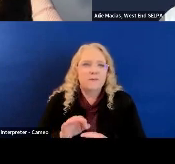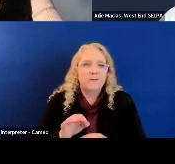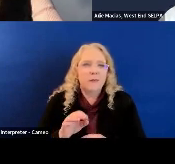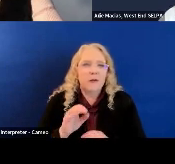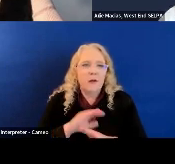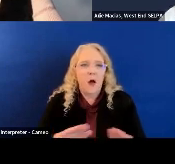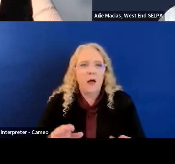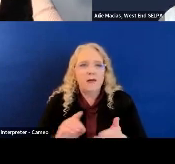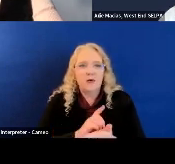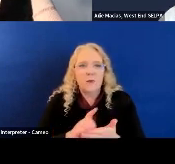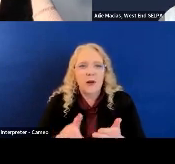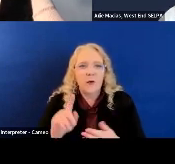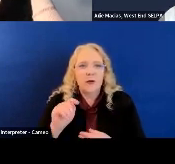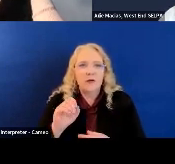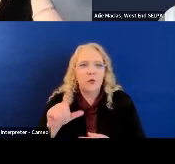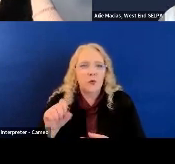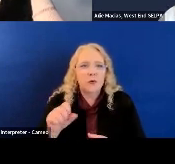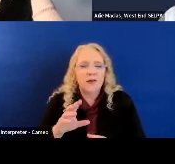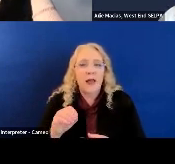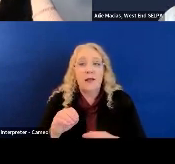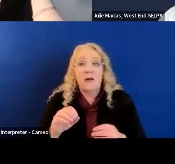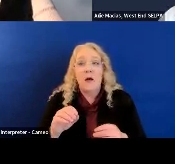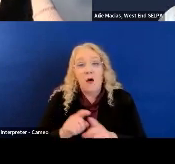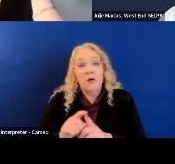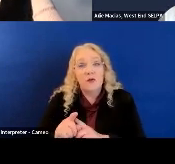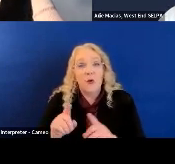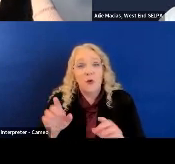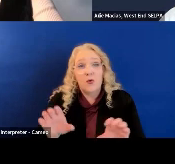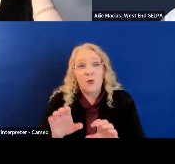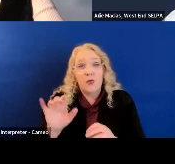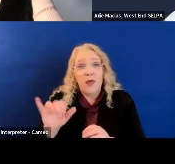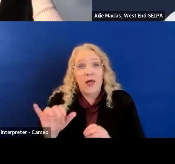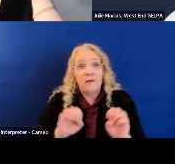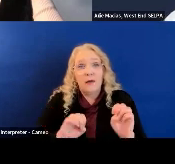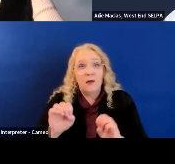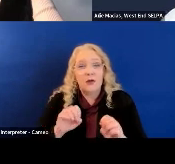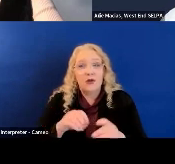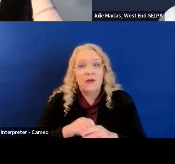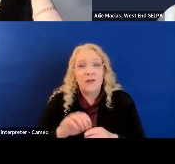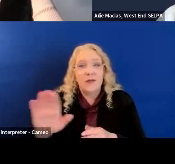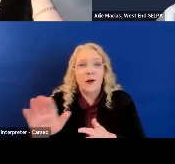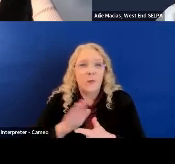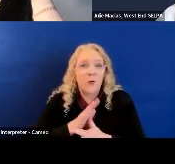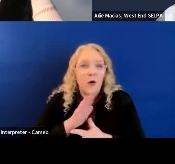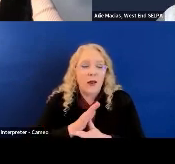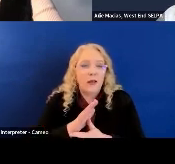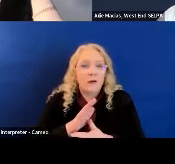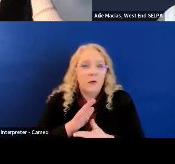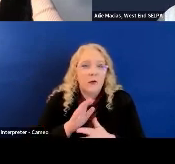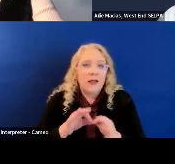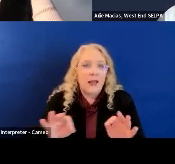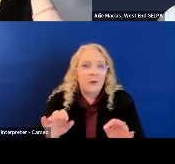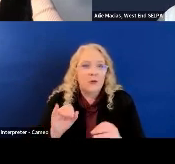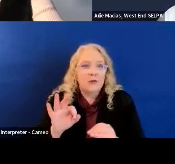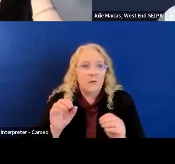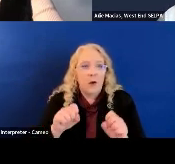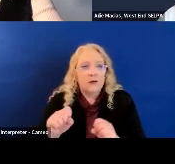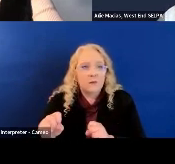el idioma principal de su hijo, siempre que sea posible, notificación a los padres sobre las acciones propuestas o cambios